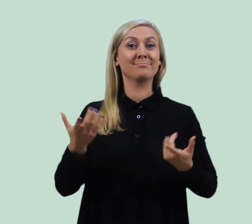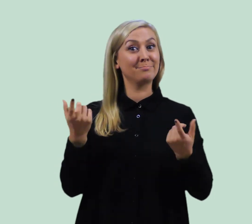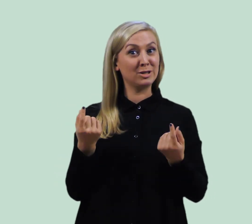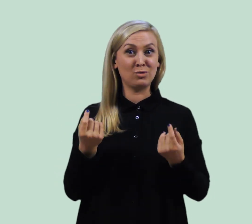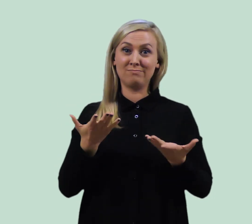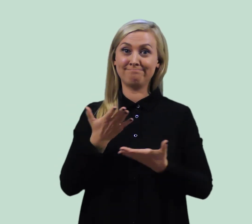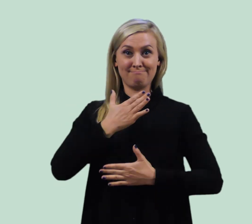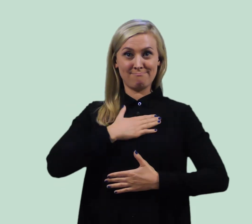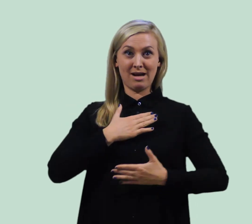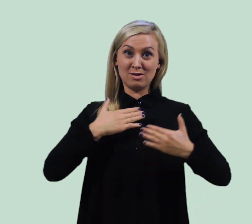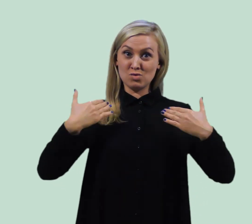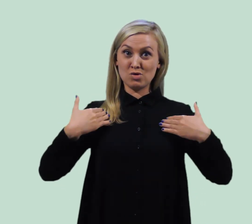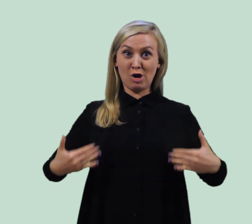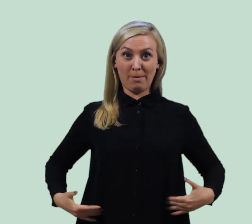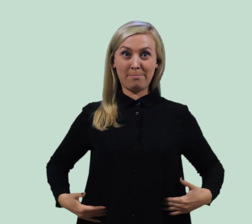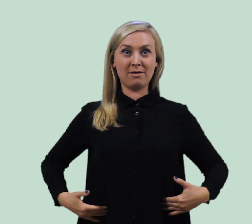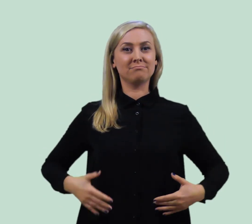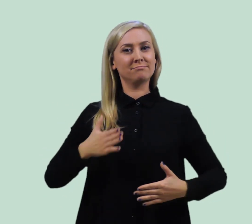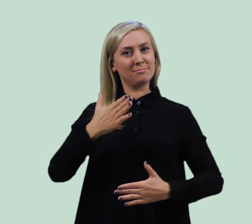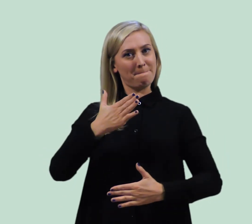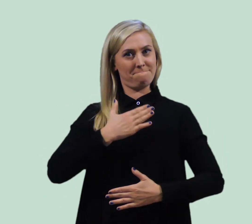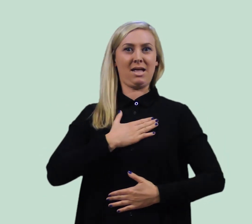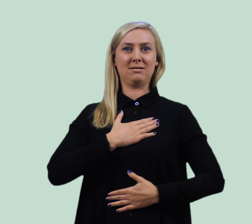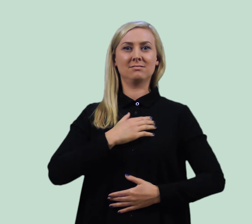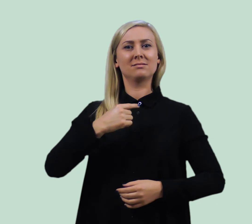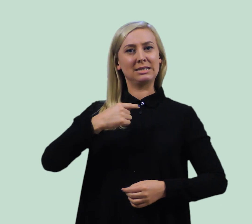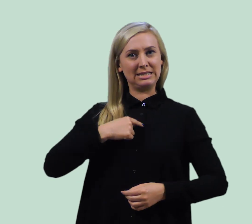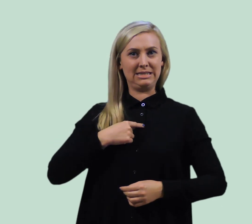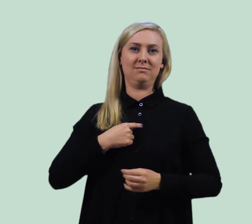Mein Körper gehört mir